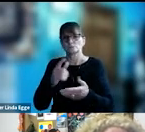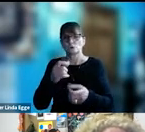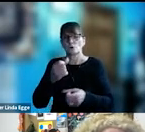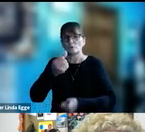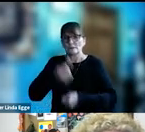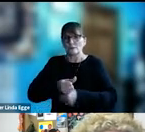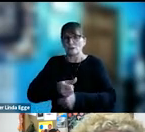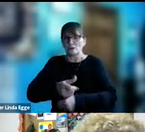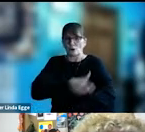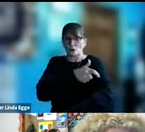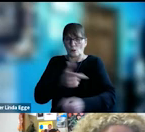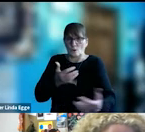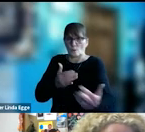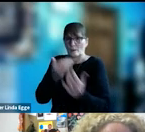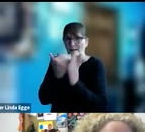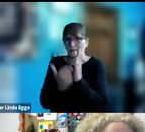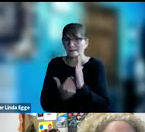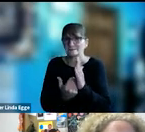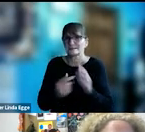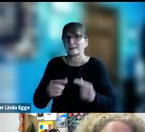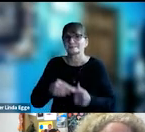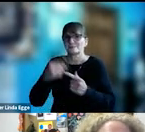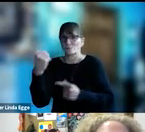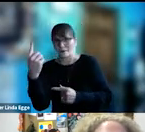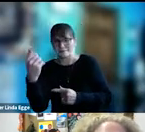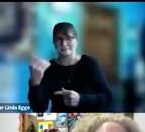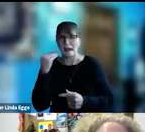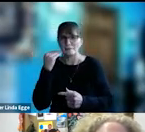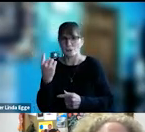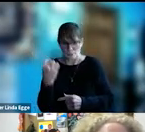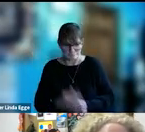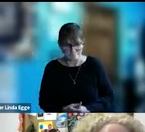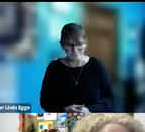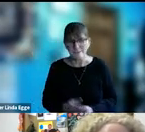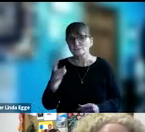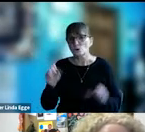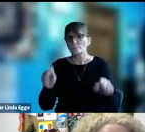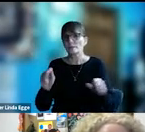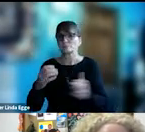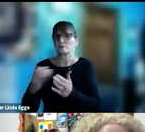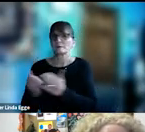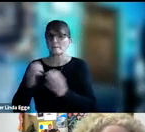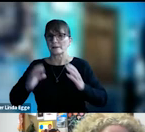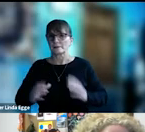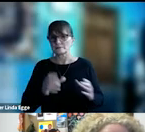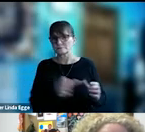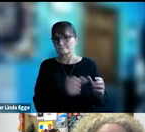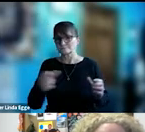para todos los neuropsiquiatras de la ciudad excepto para uno y resulta que conozco a ese y así puedo llevar a mis clientes a un neuropsicólogo.